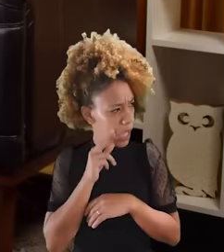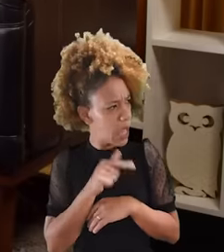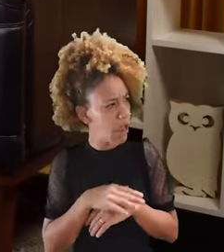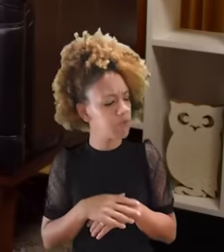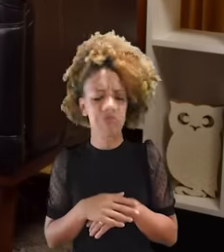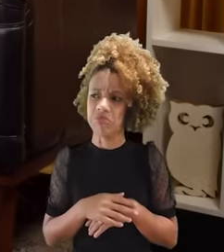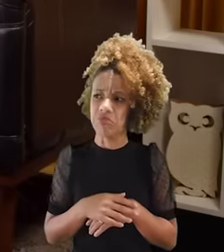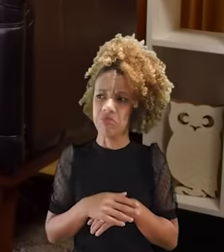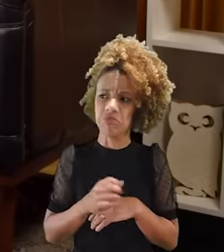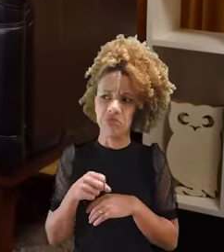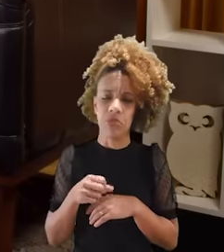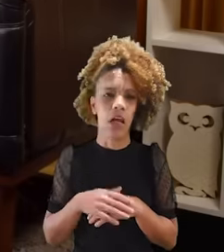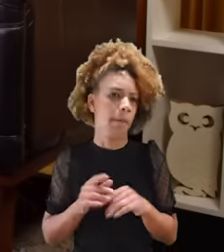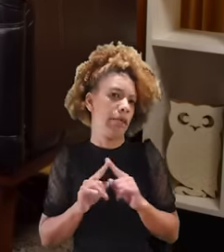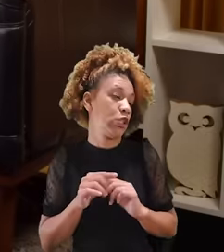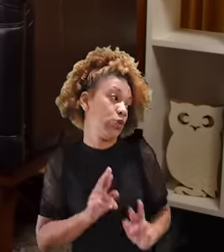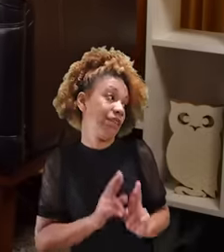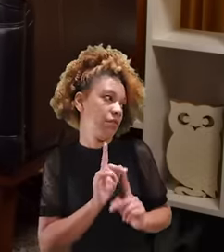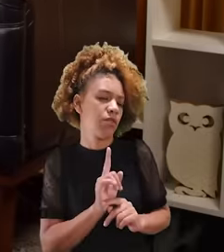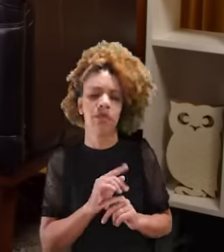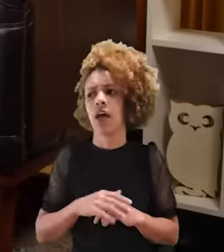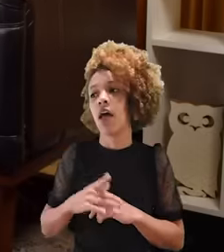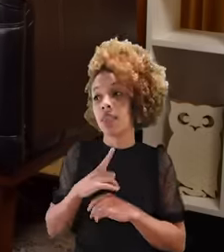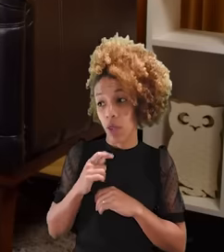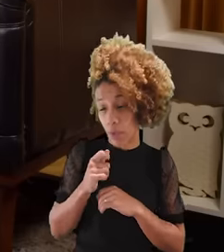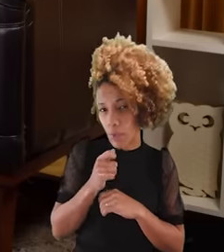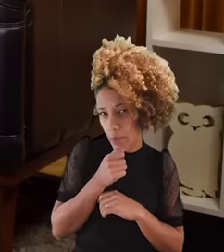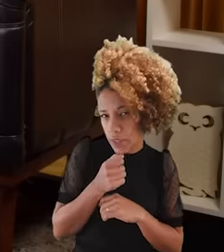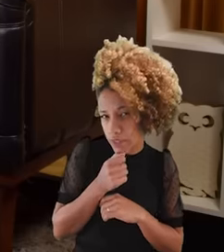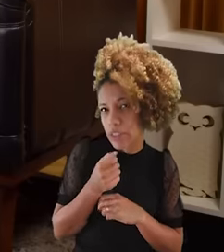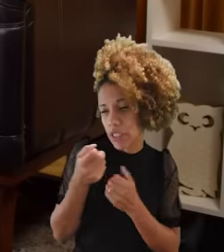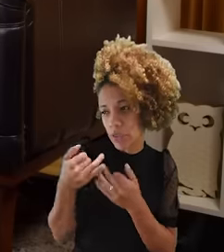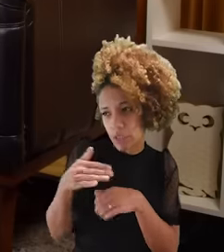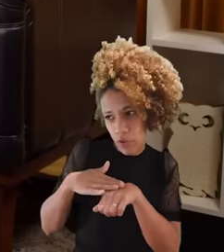isso verdade entendeu Você não tá na torcida né É tem uma entrevista que eu vi de um cara um CEO de